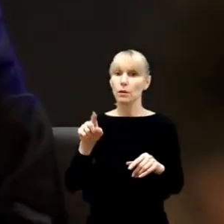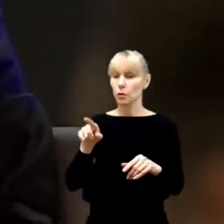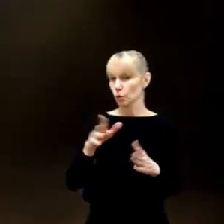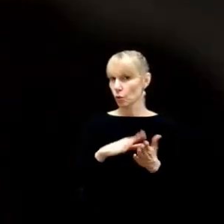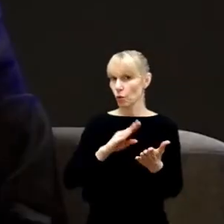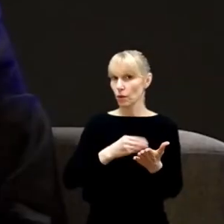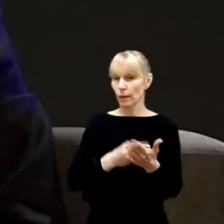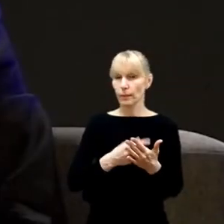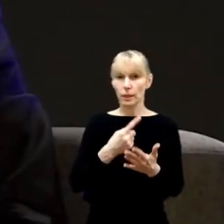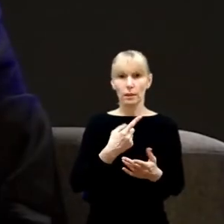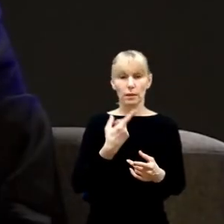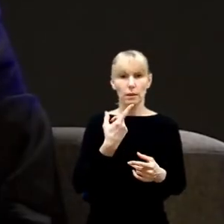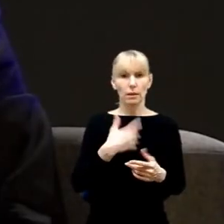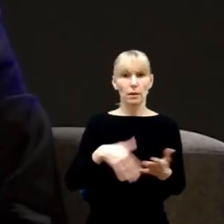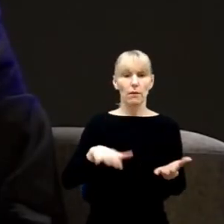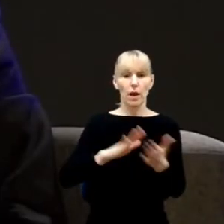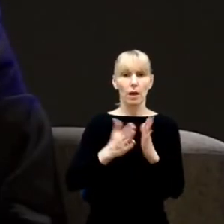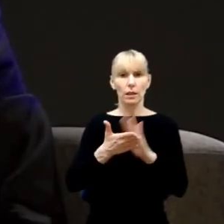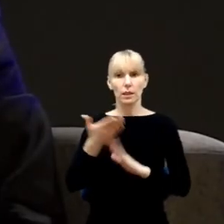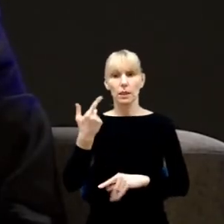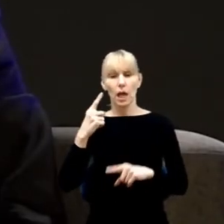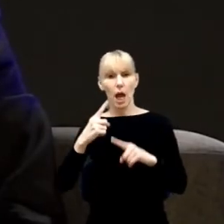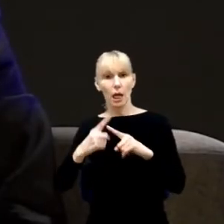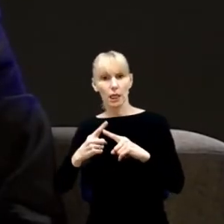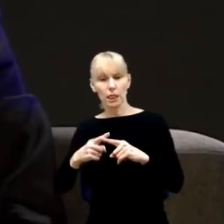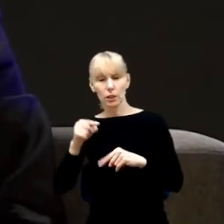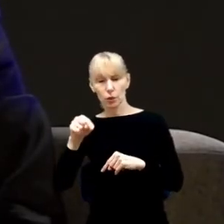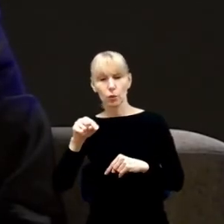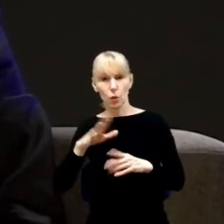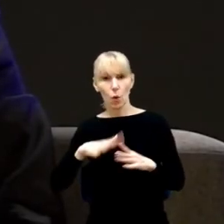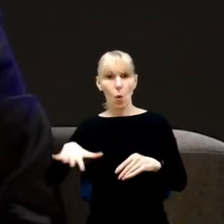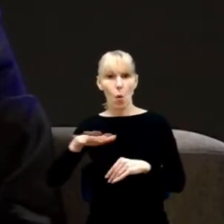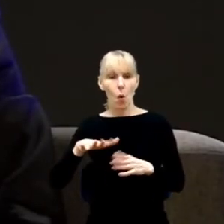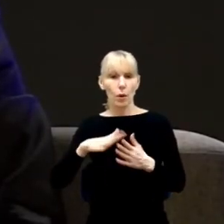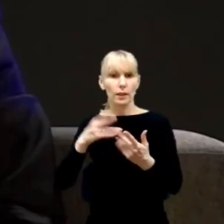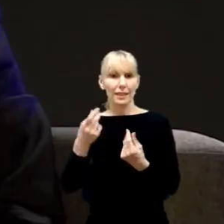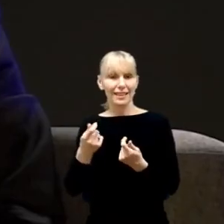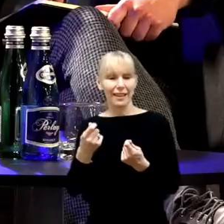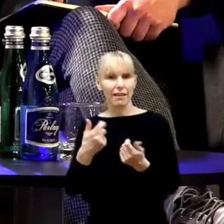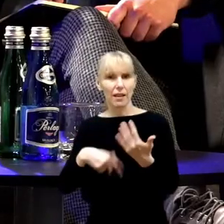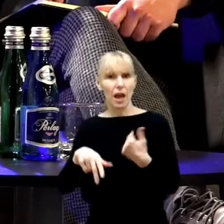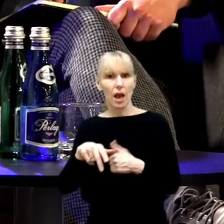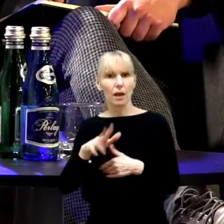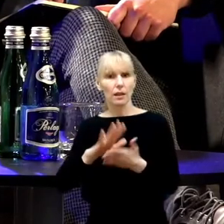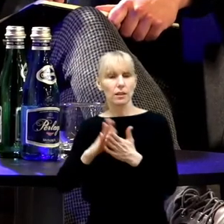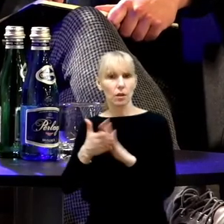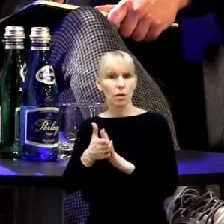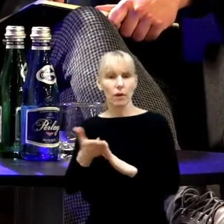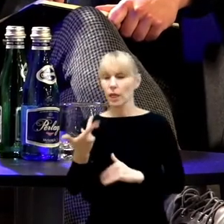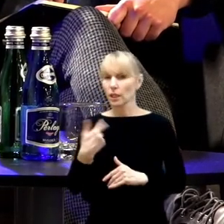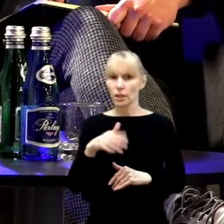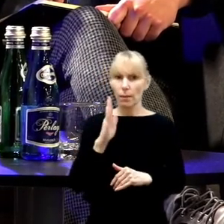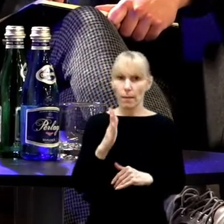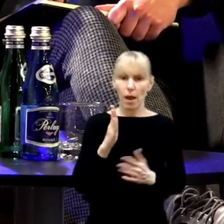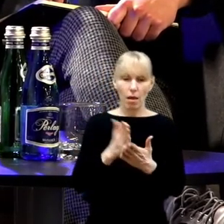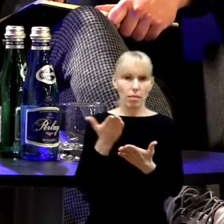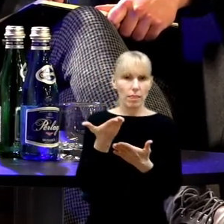to jest cena rynkowa, to staramy się uzyskać jak największe. Nie będę ukrywał i jakiejś hipokryzji uprawiał, że w dużych miastach,